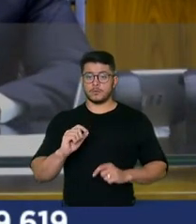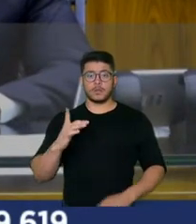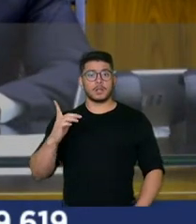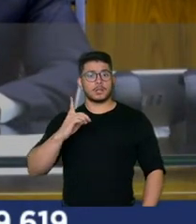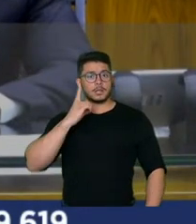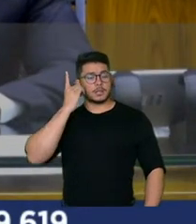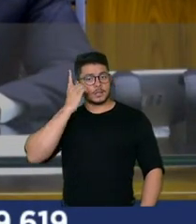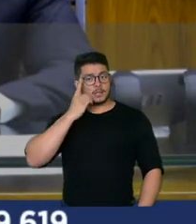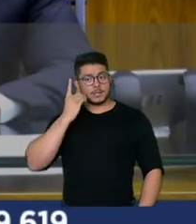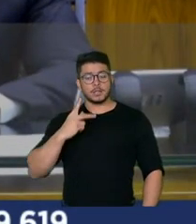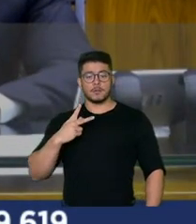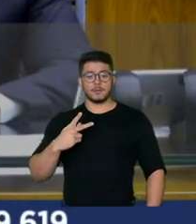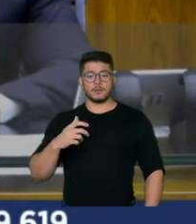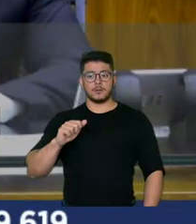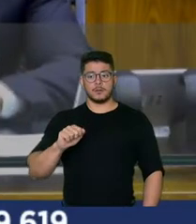NESSE PARLAMENTO. -- ESTÁ MUITO CLARO